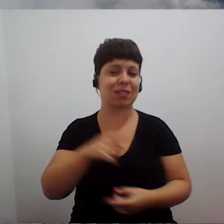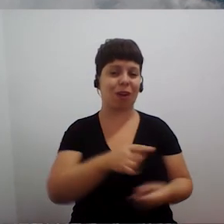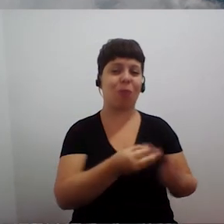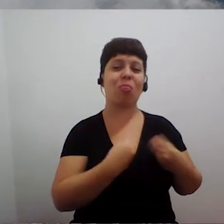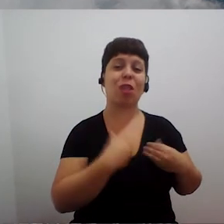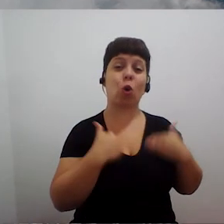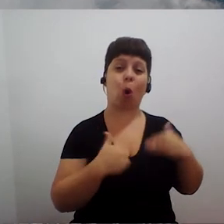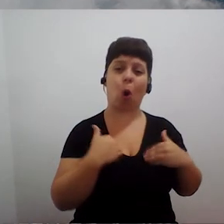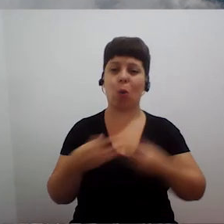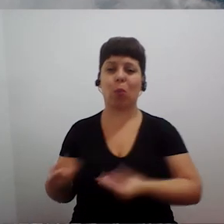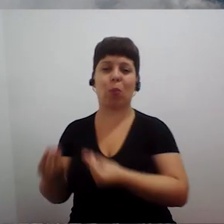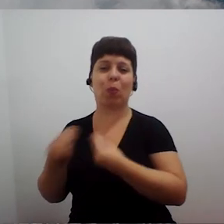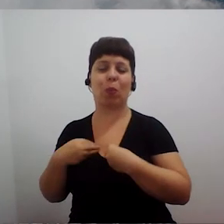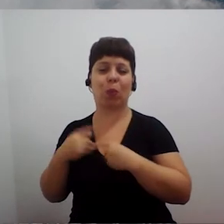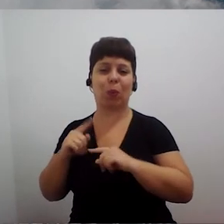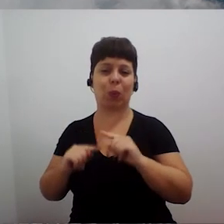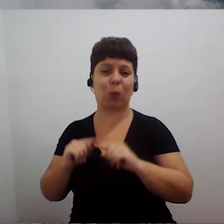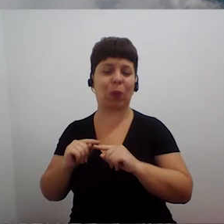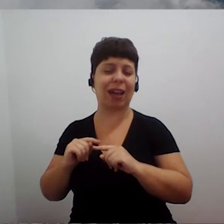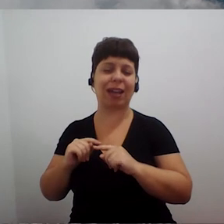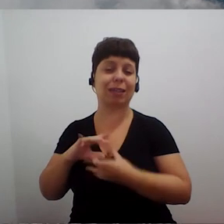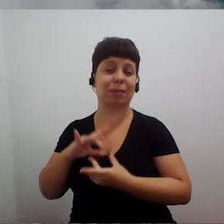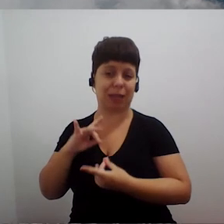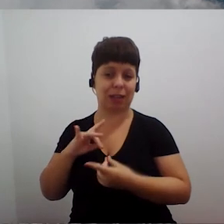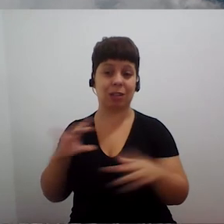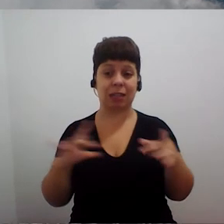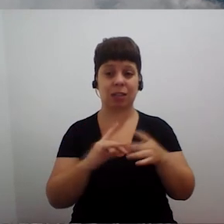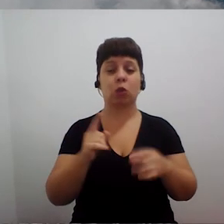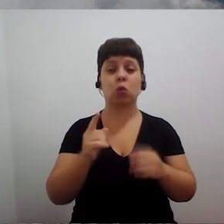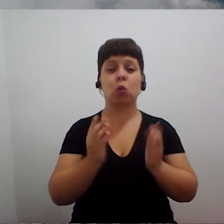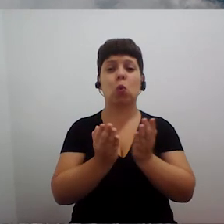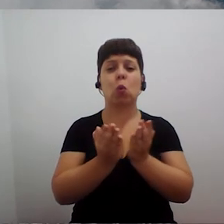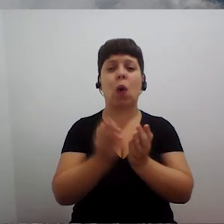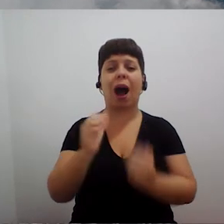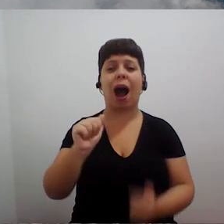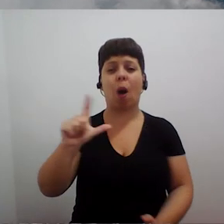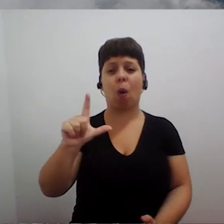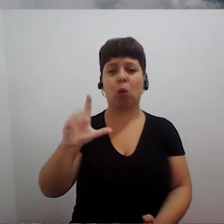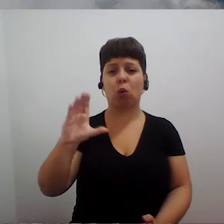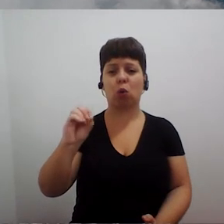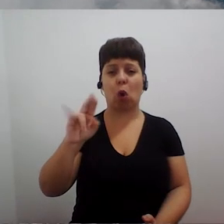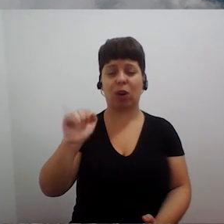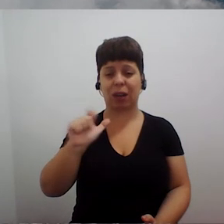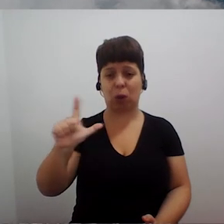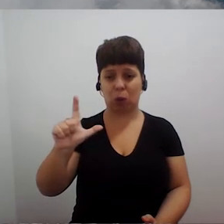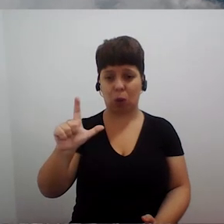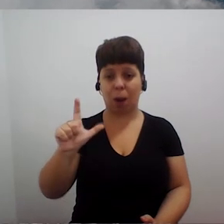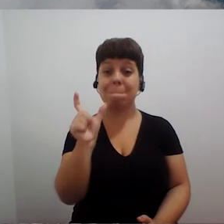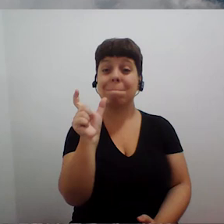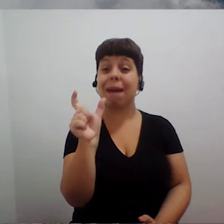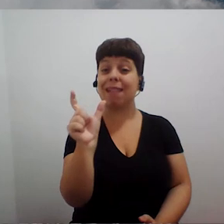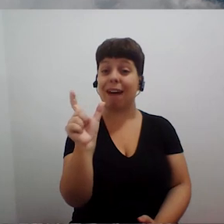tem uma ligação muito forte, no Alcorão sagrado a palavra mar foi citada mais do que 41 vezes